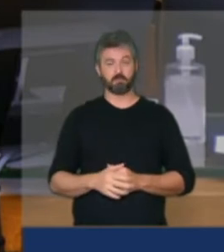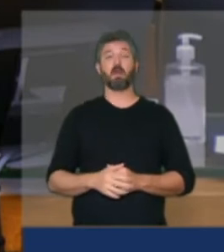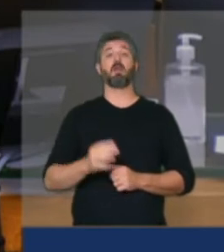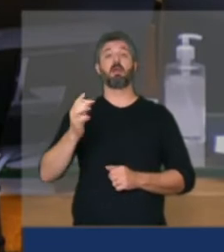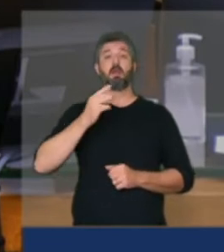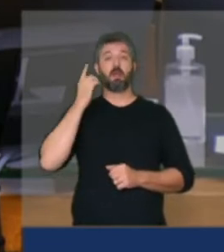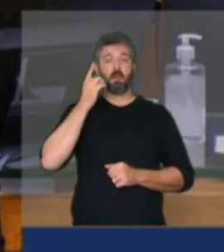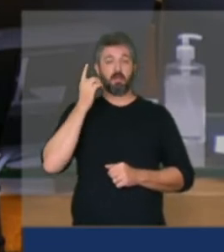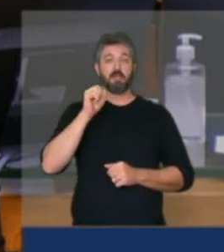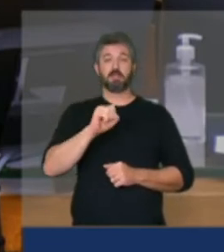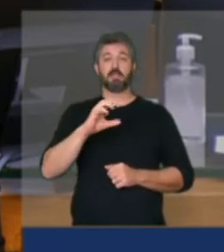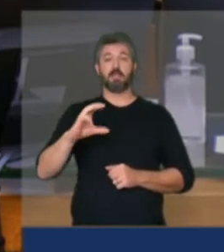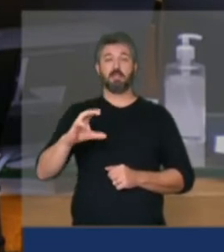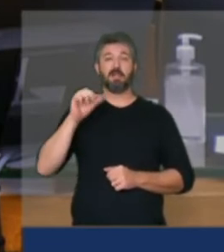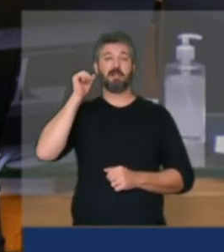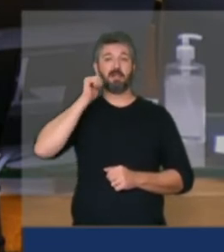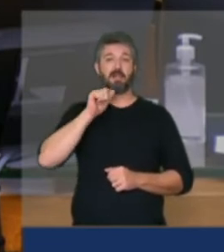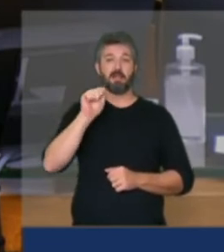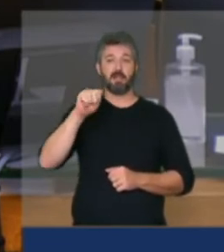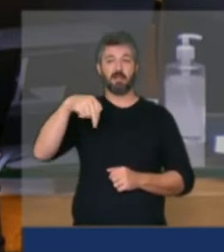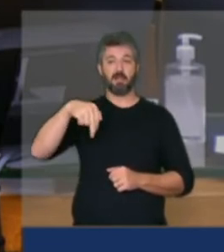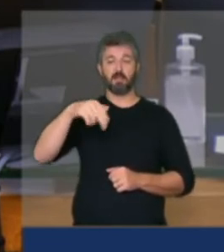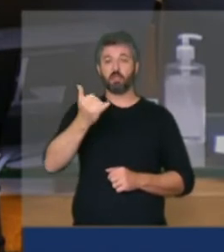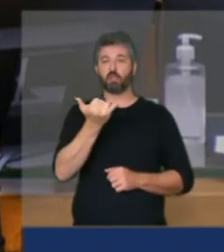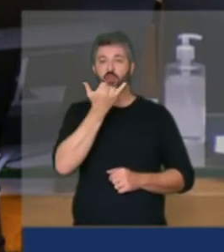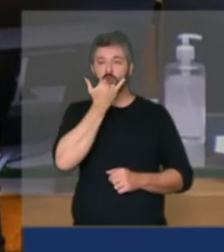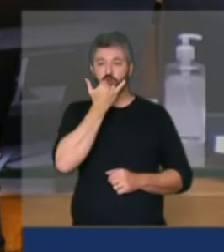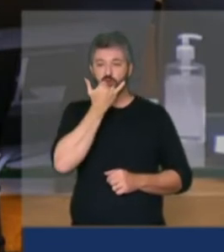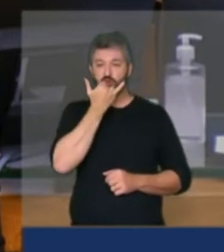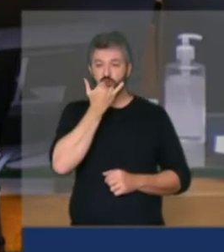COM A DEPUTADA Â NGELA.... DESCULPE, DEPUTADO... DEPUTADO FELIPE CARRERAS, POR FAVOR. -- [DEPUTADO]: SENHOR